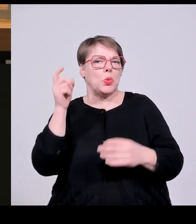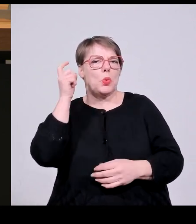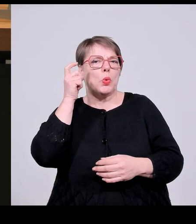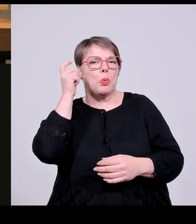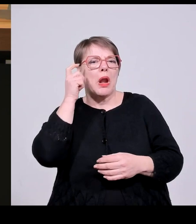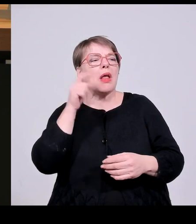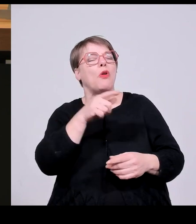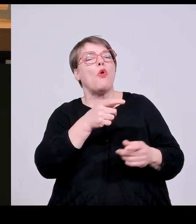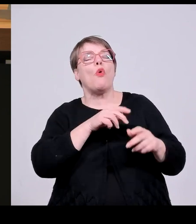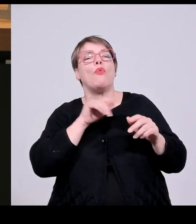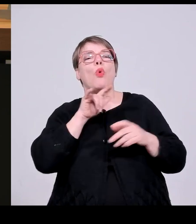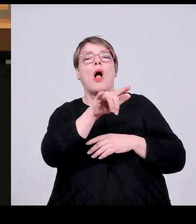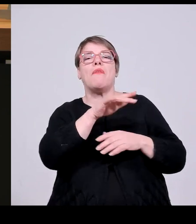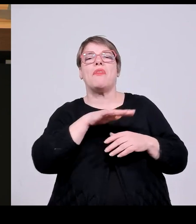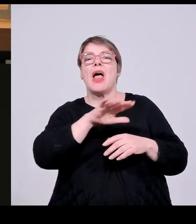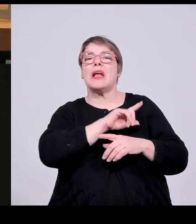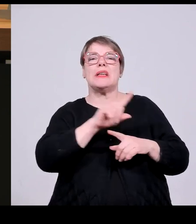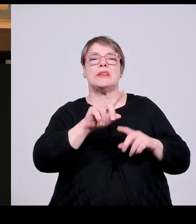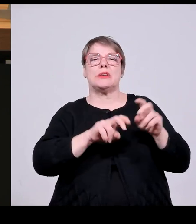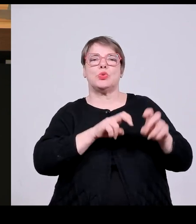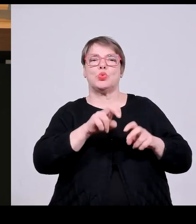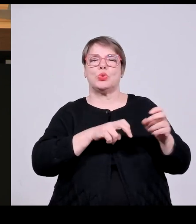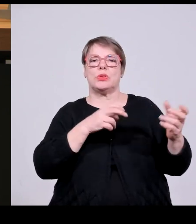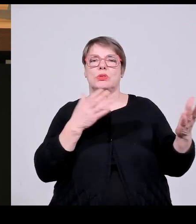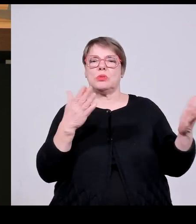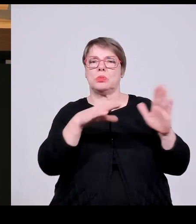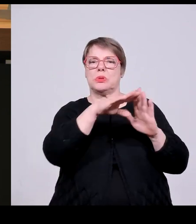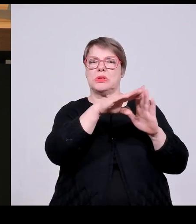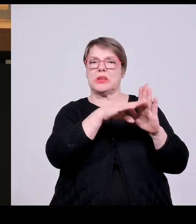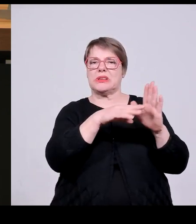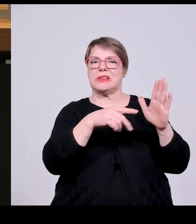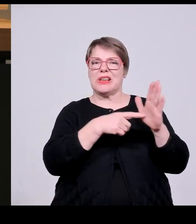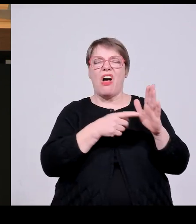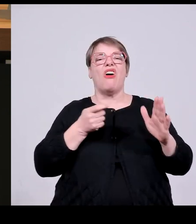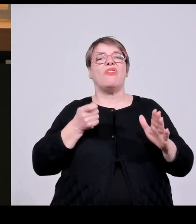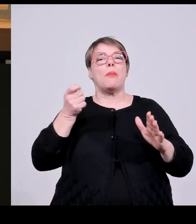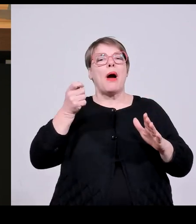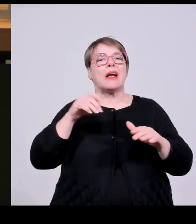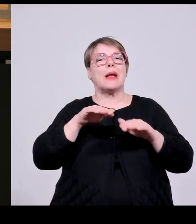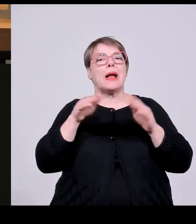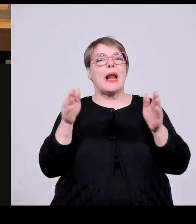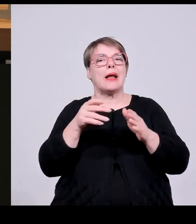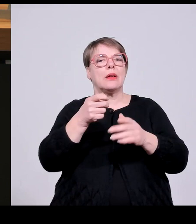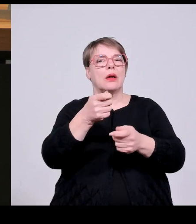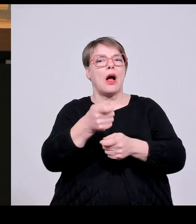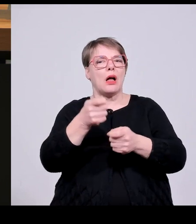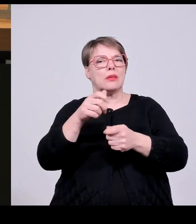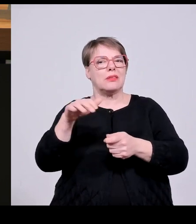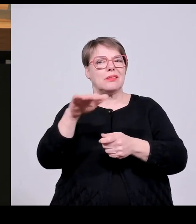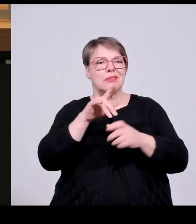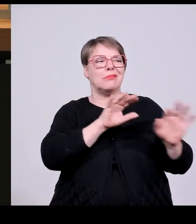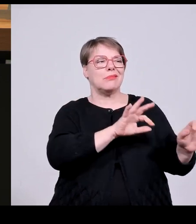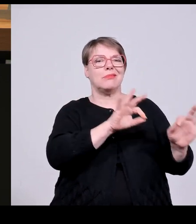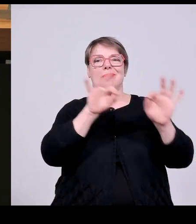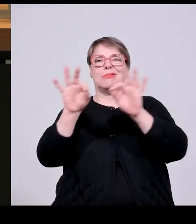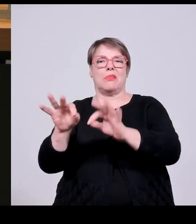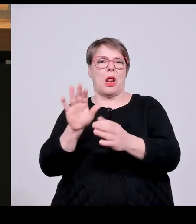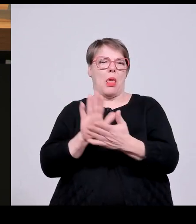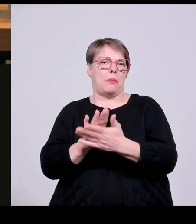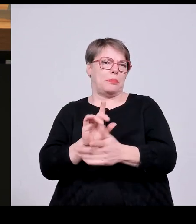Berlin überhaupt eine Gesetzgebungskompetenz bei dieser Frage hat oder nicht. Und das unterscheidet uns von unseren Koalitionspartn.